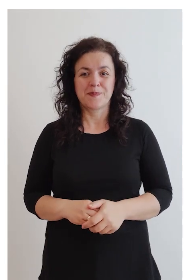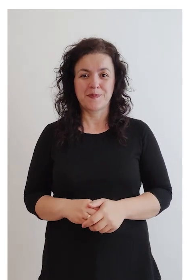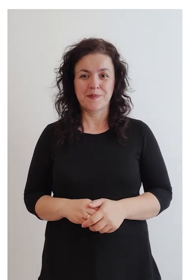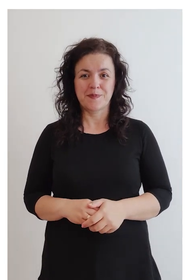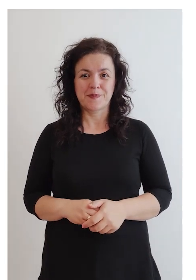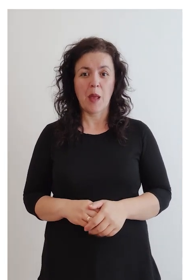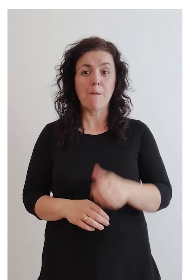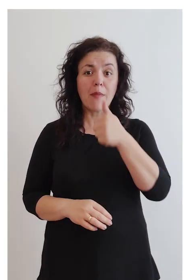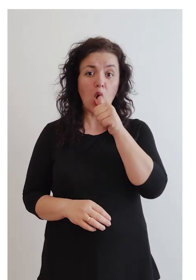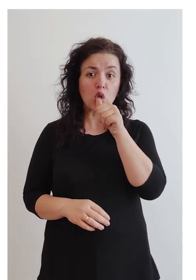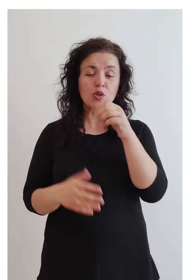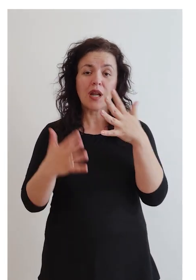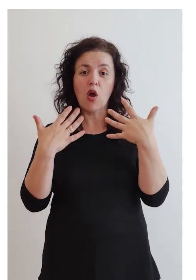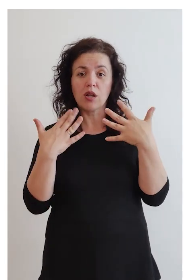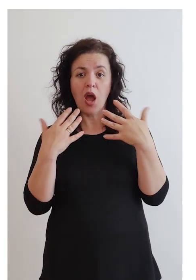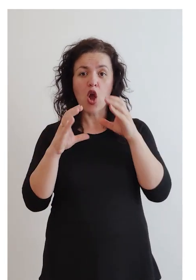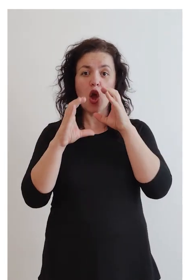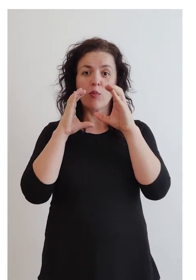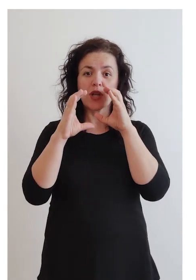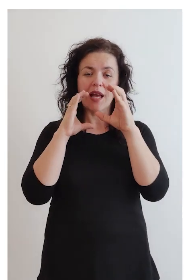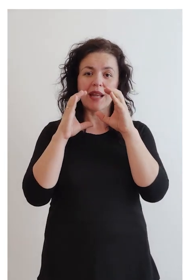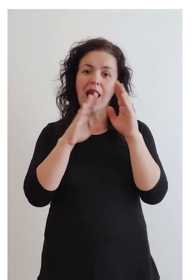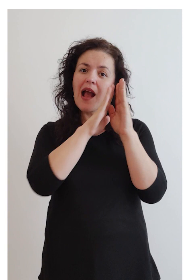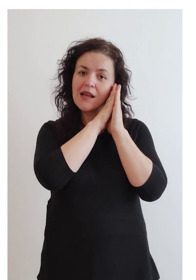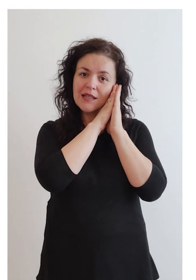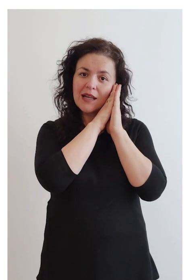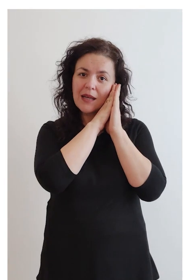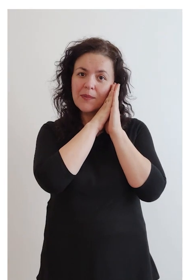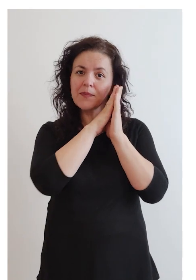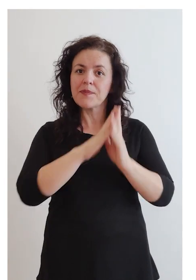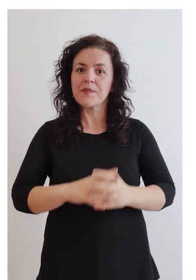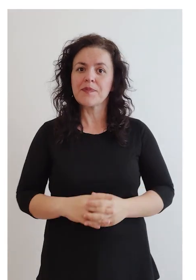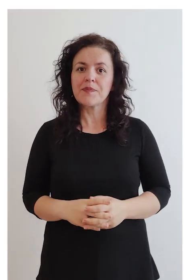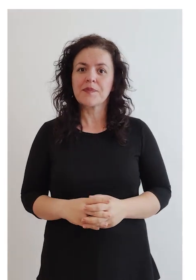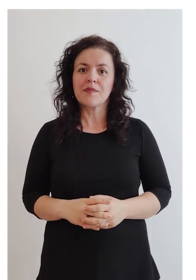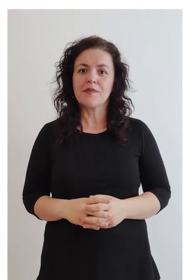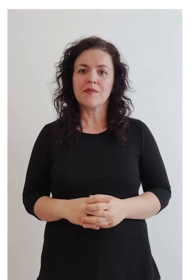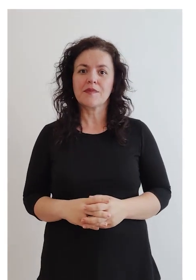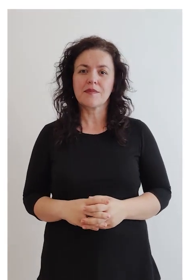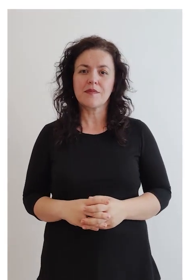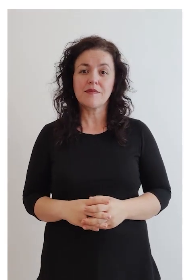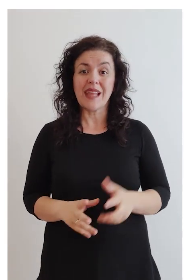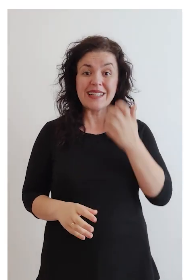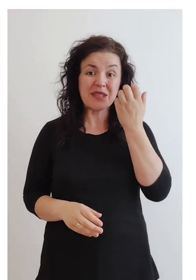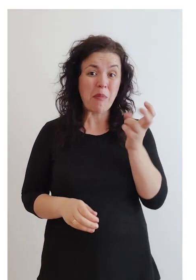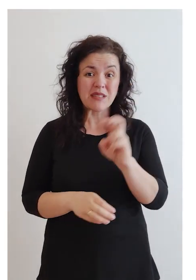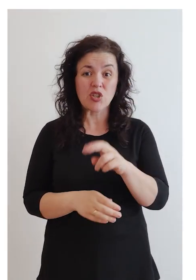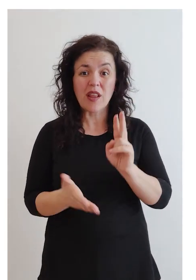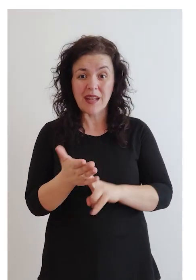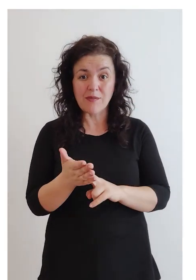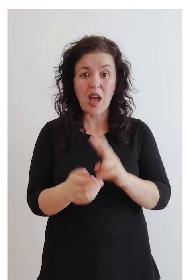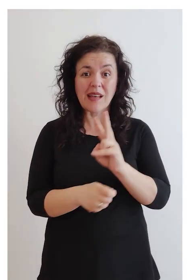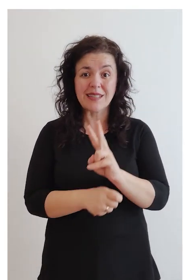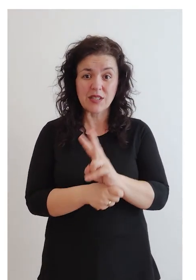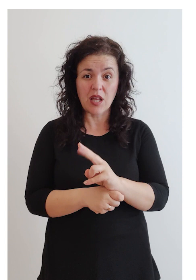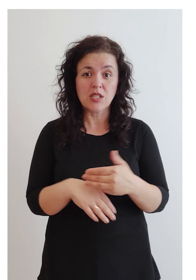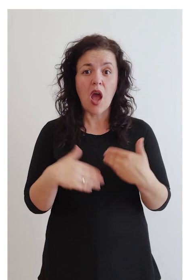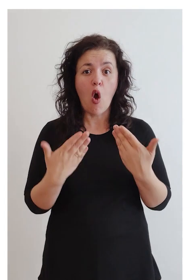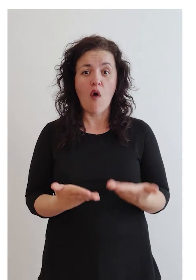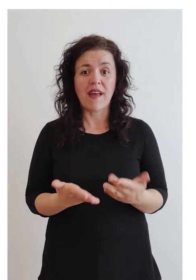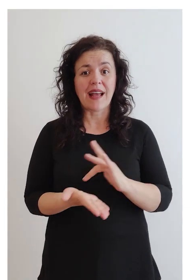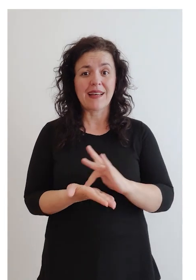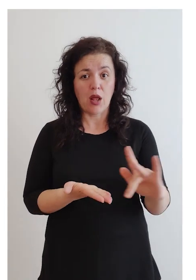Când pasagerii au dreptul la asistență, li se oferă gratuit mese și băuturi răcoritoare, proporțional cu timpul de așteptare